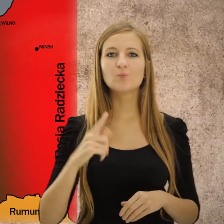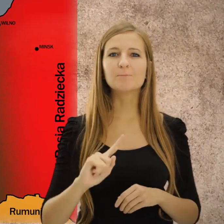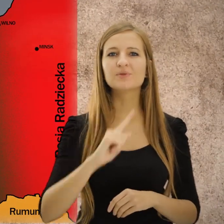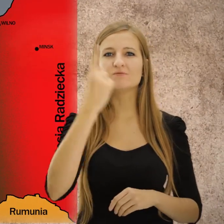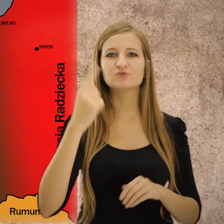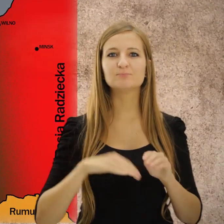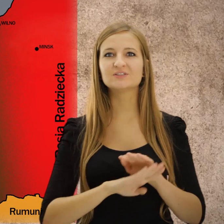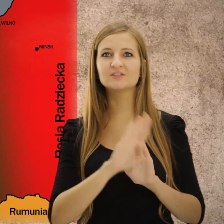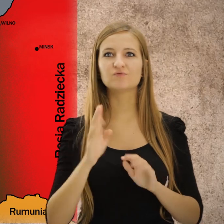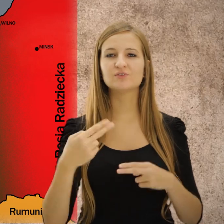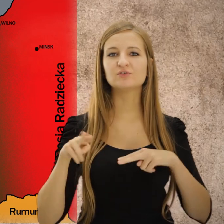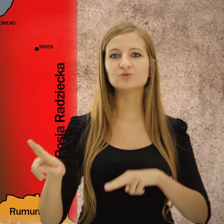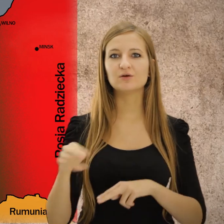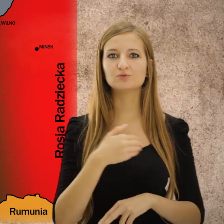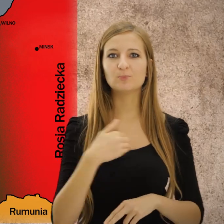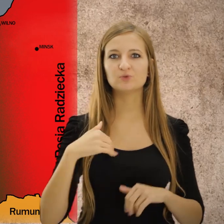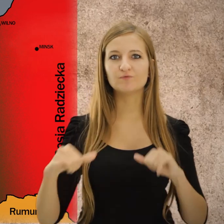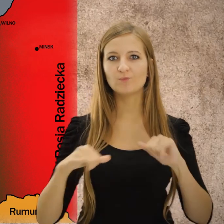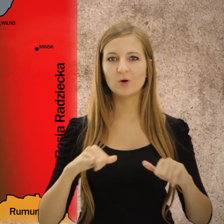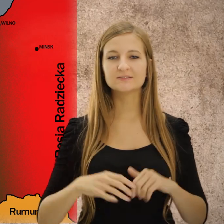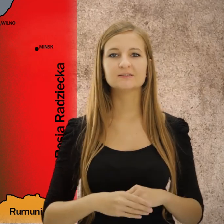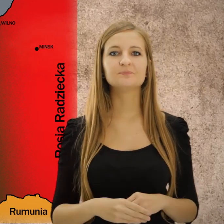które były pierwszymi przedstawicielami niezależnej, polskiej władzy.